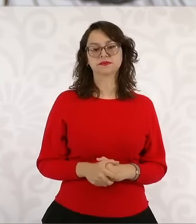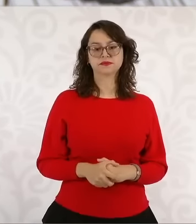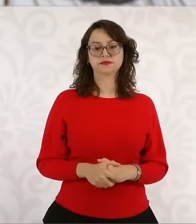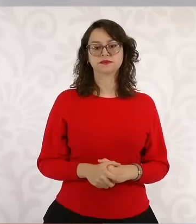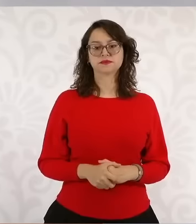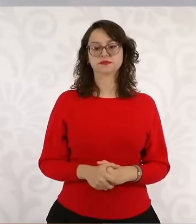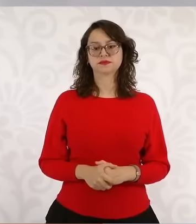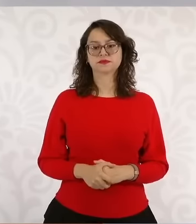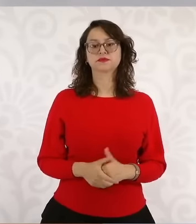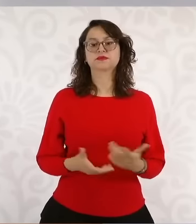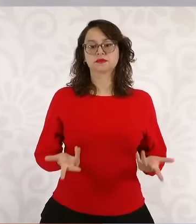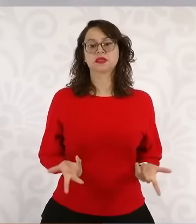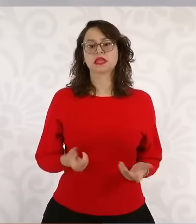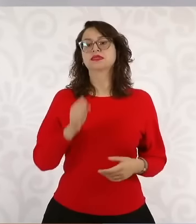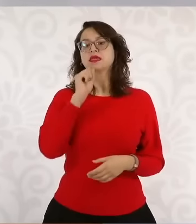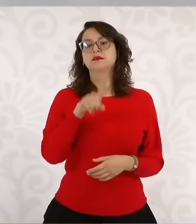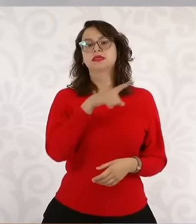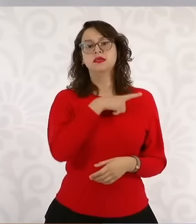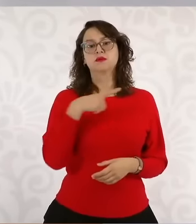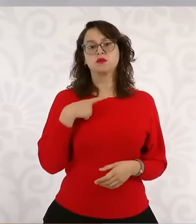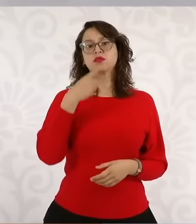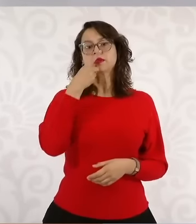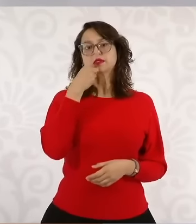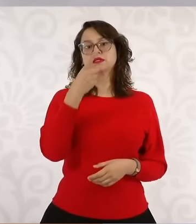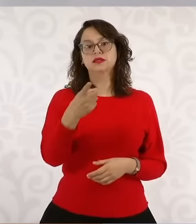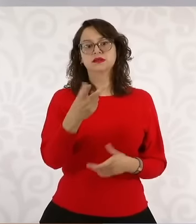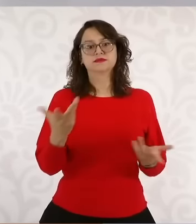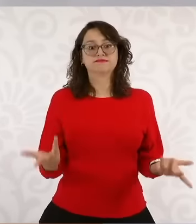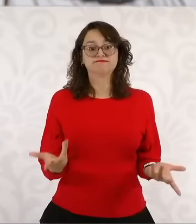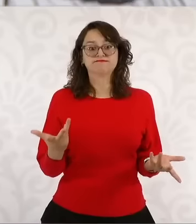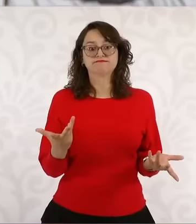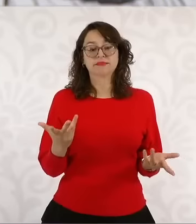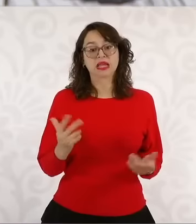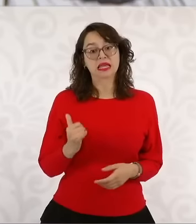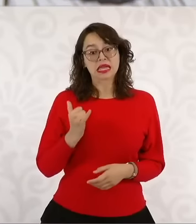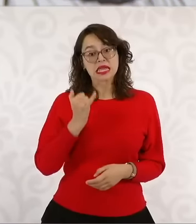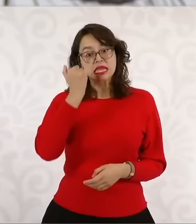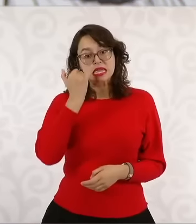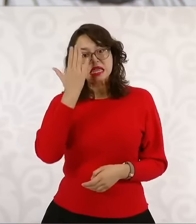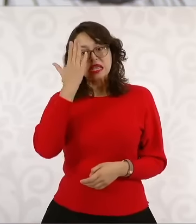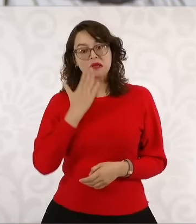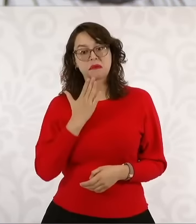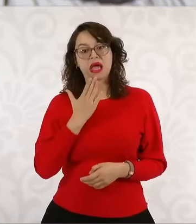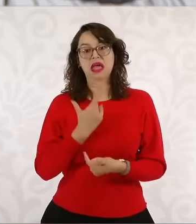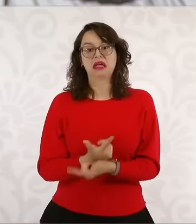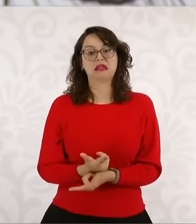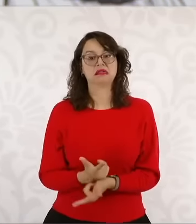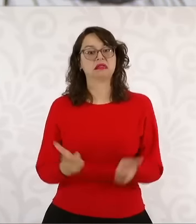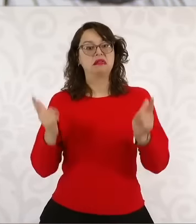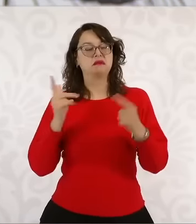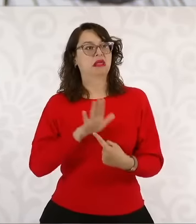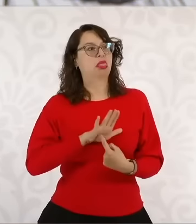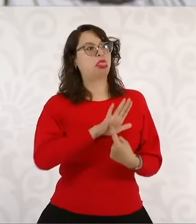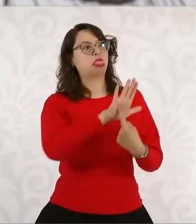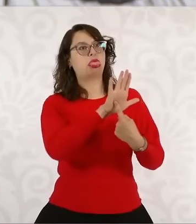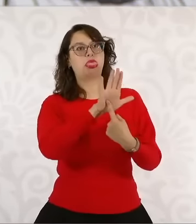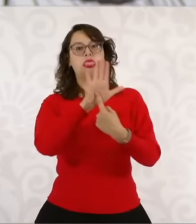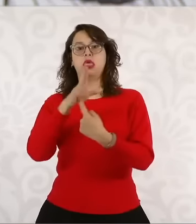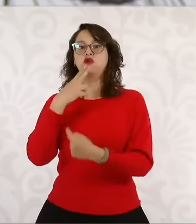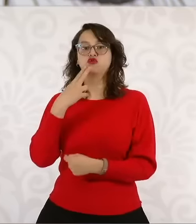y lo tengo que decir, también el uso de la imagen, que también es delito,